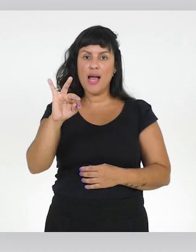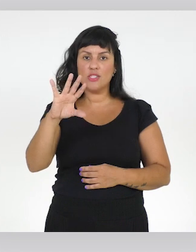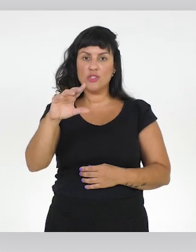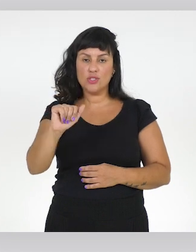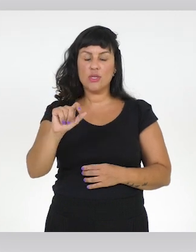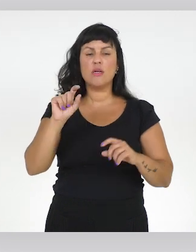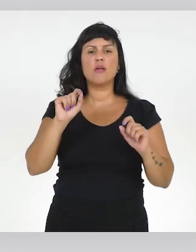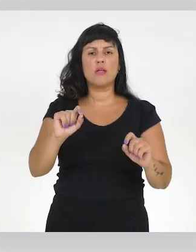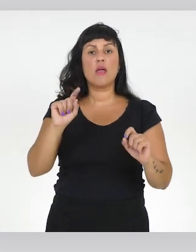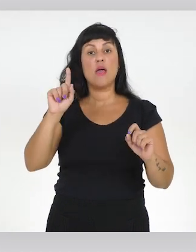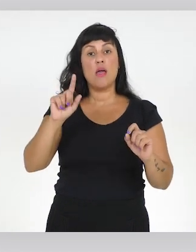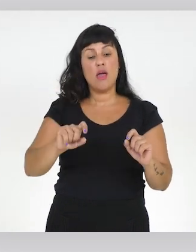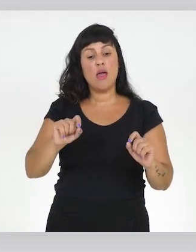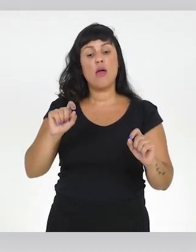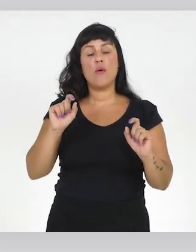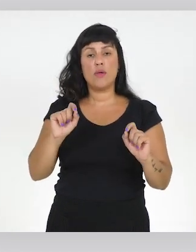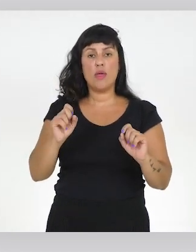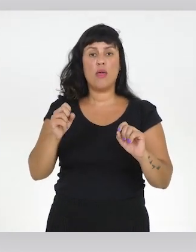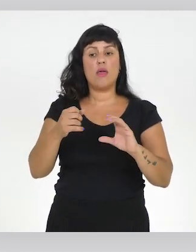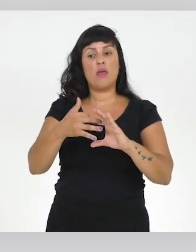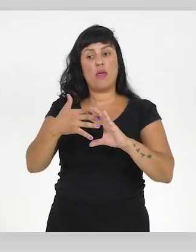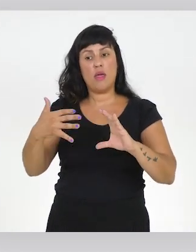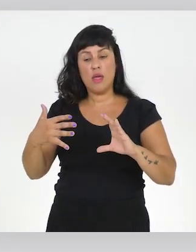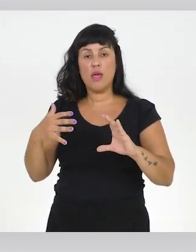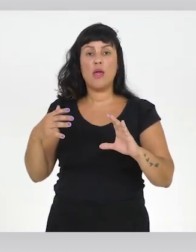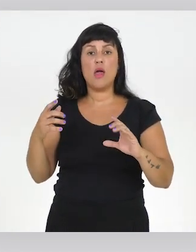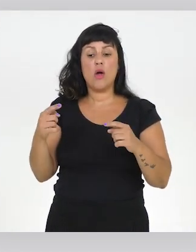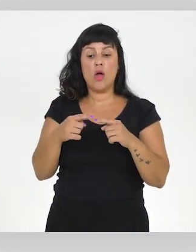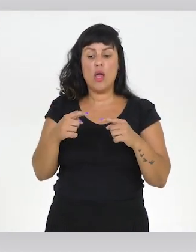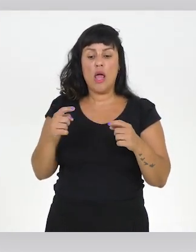como as compressões nervosas na síndrome do túnel do carpo,